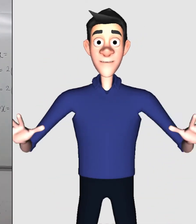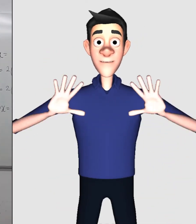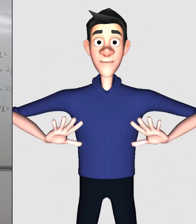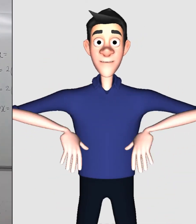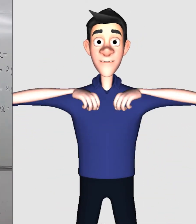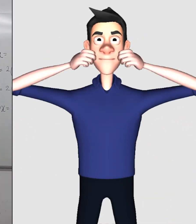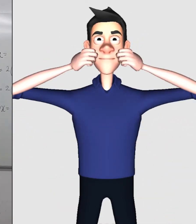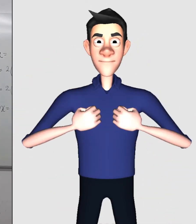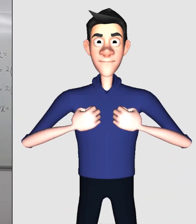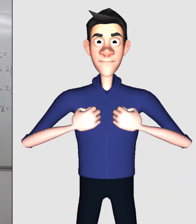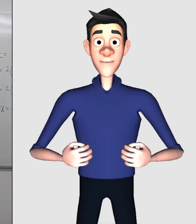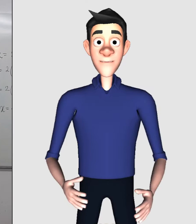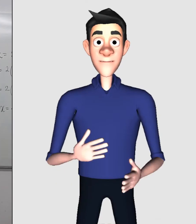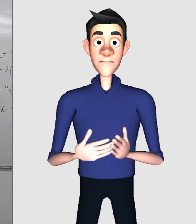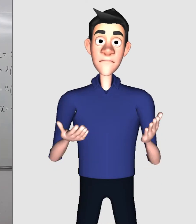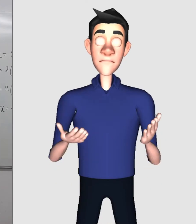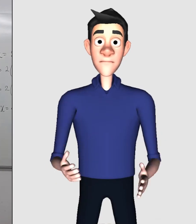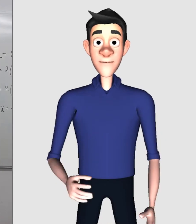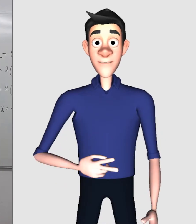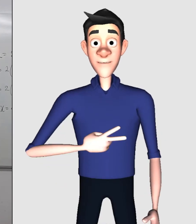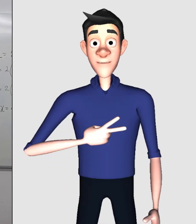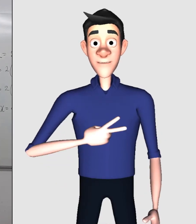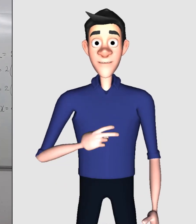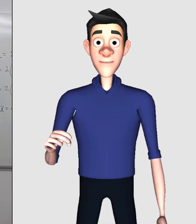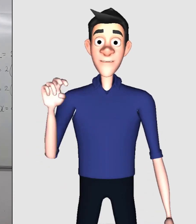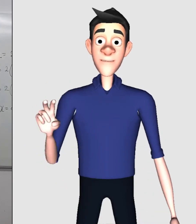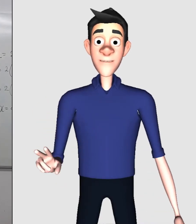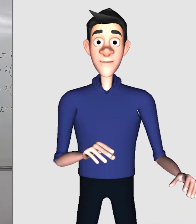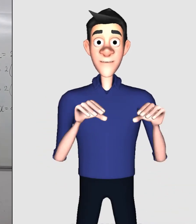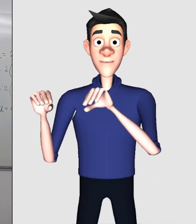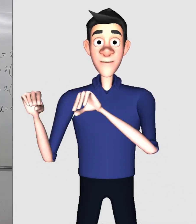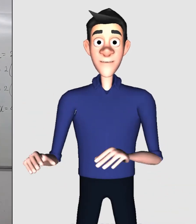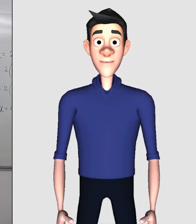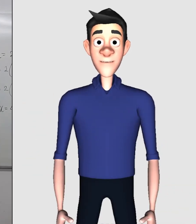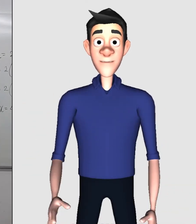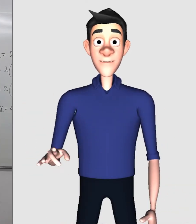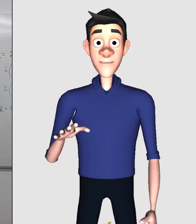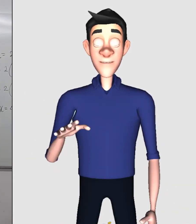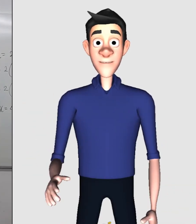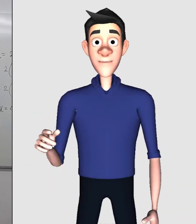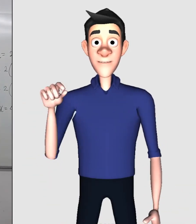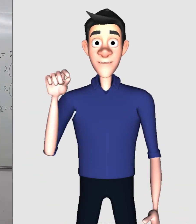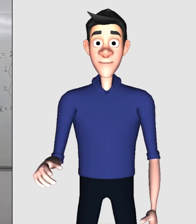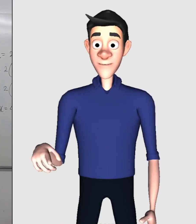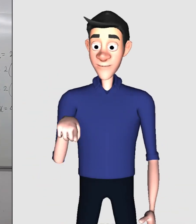Como associar esse deslocamento embaixo da massa Com o deslocamento das duas molas